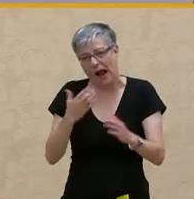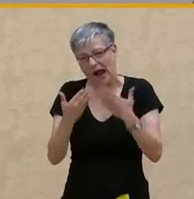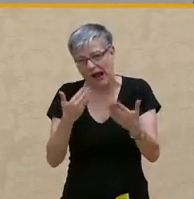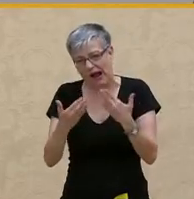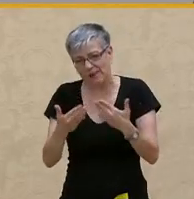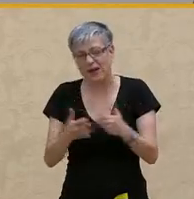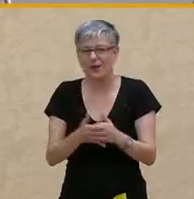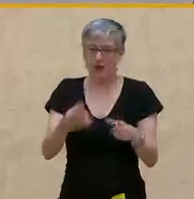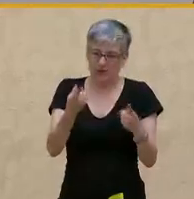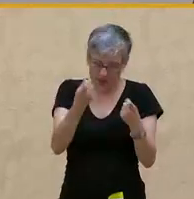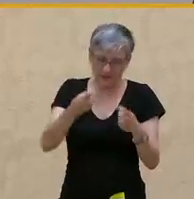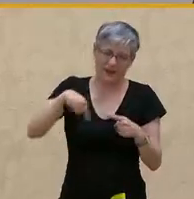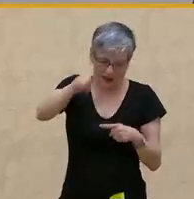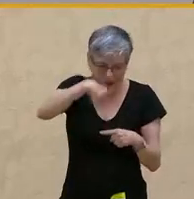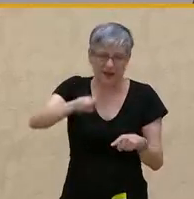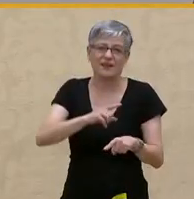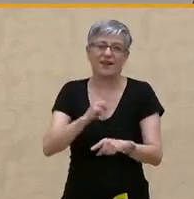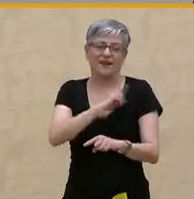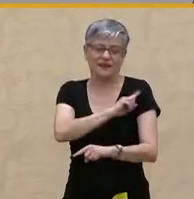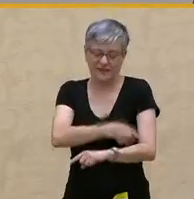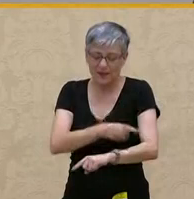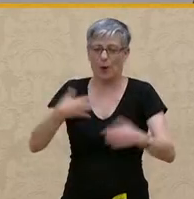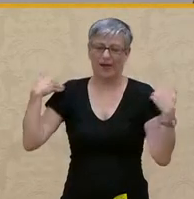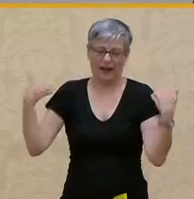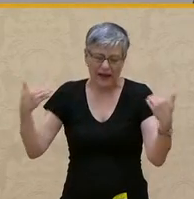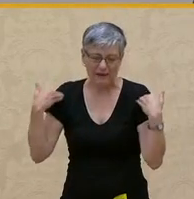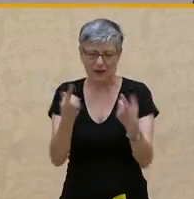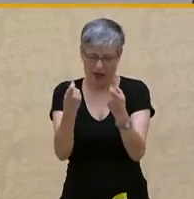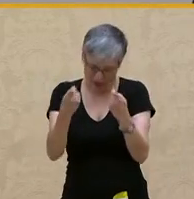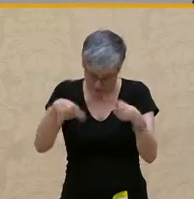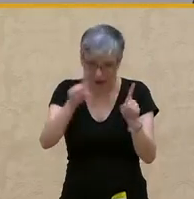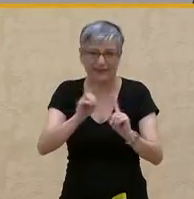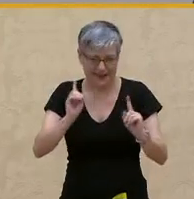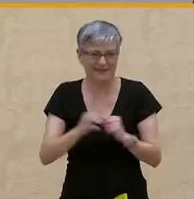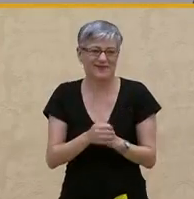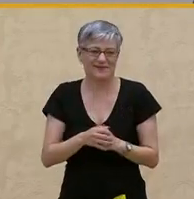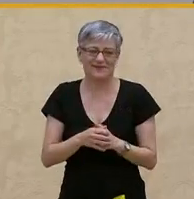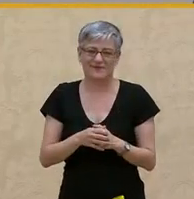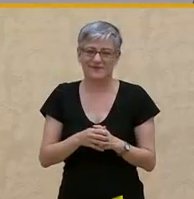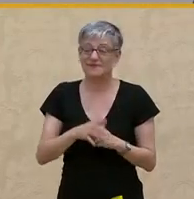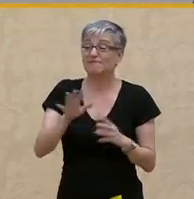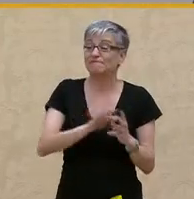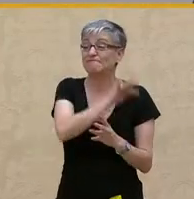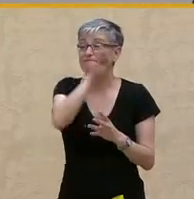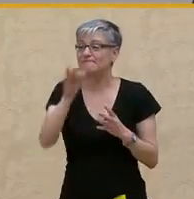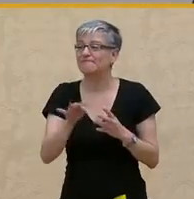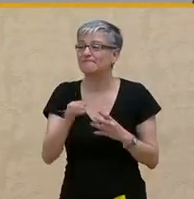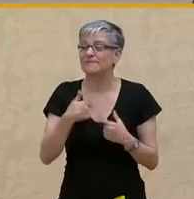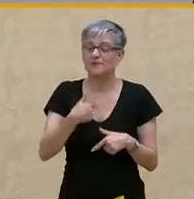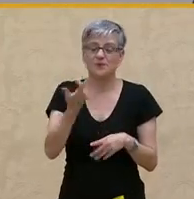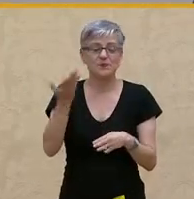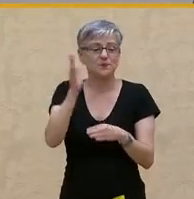en hacer algo de gimnasio y algo de deporte. A continuación me gustaría presentaros a Pilar